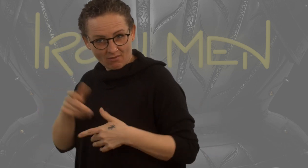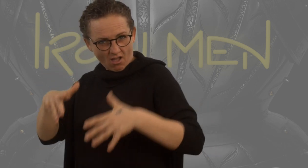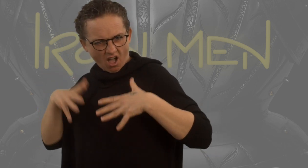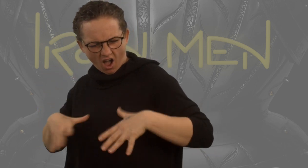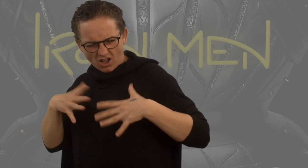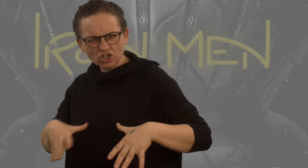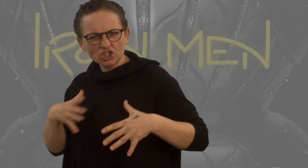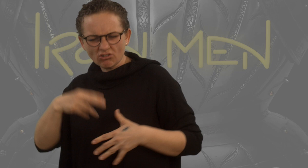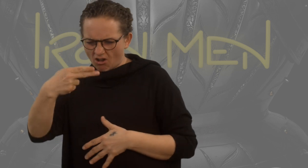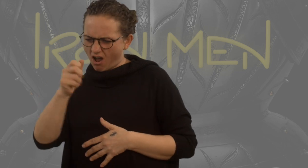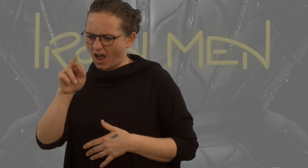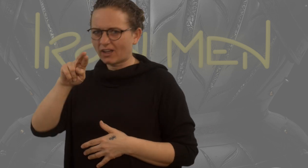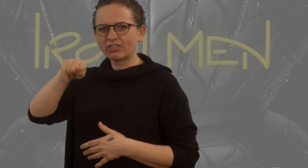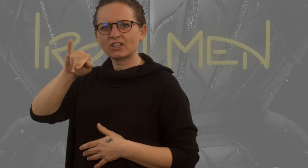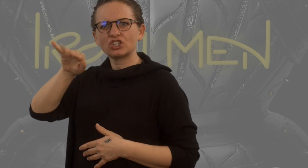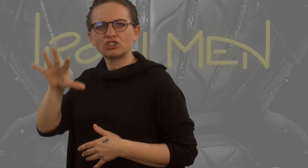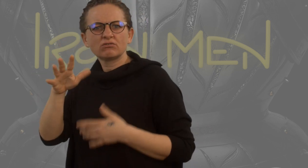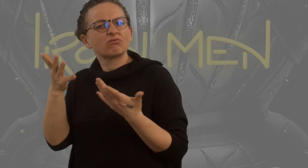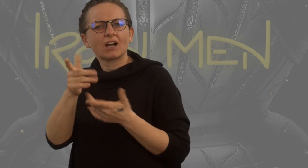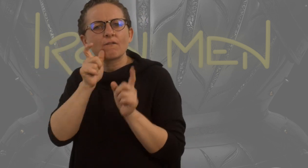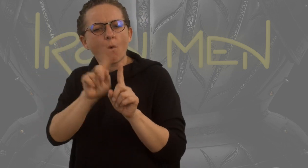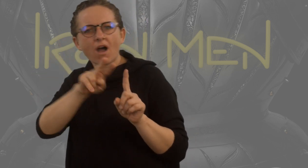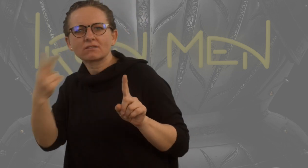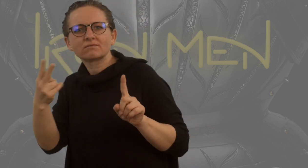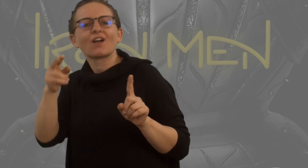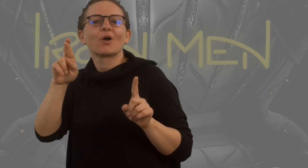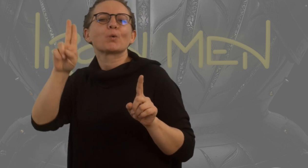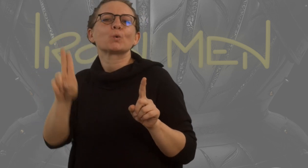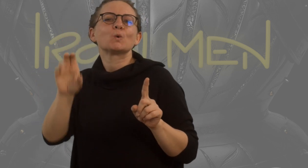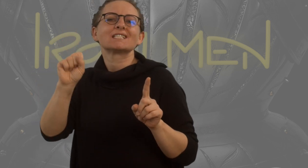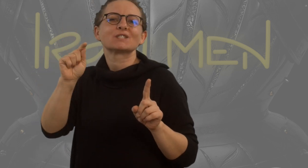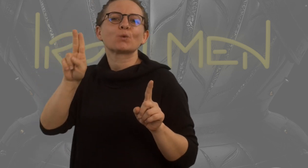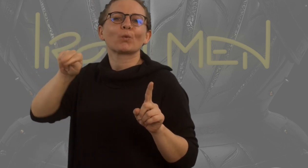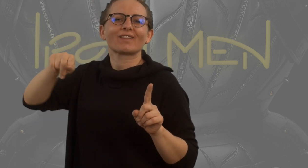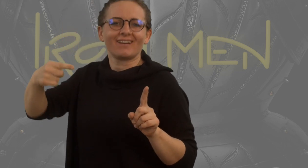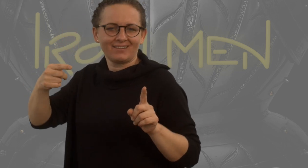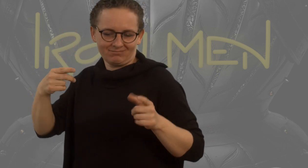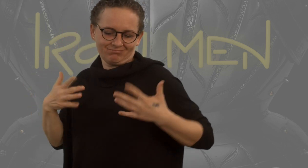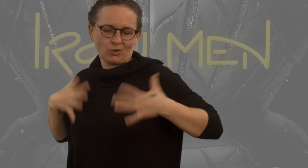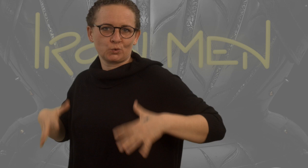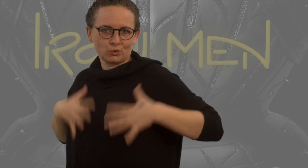"Harnisch" ist ein anderes Wort für Rüstung.